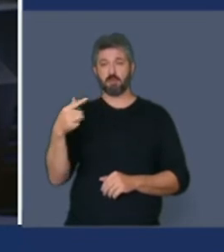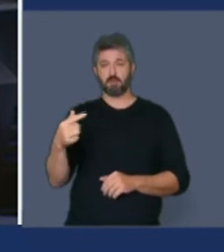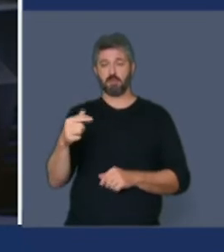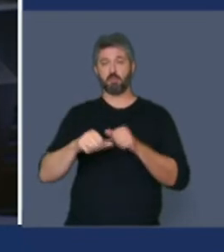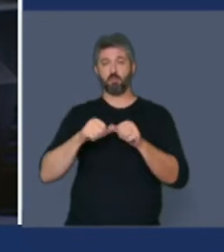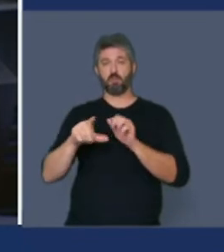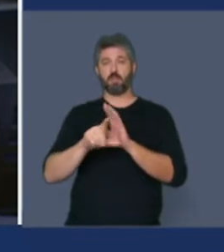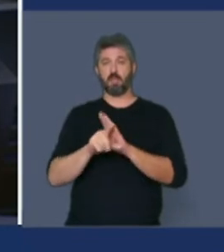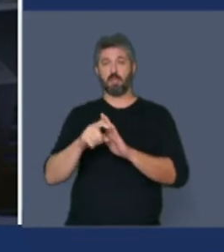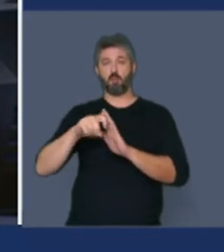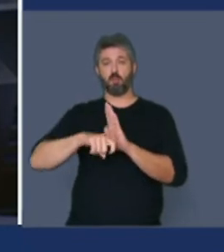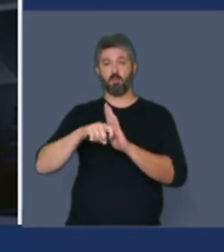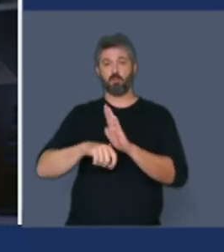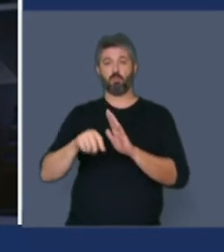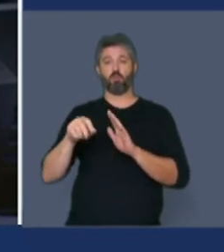DO IMPOSTO SOBRE A RENDA E